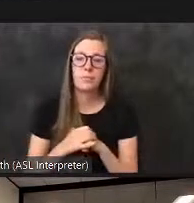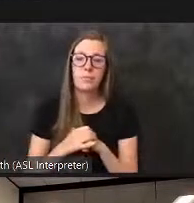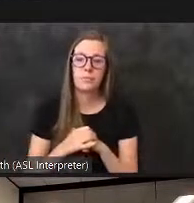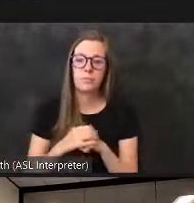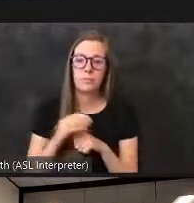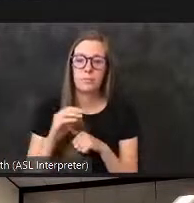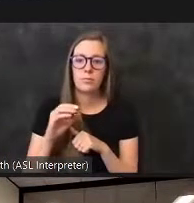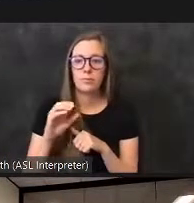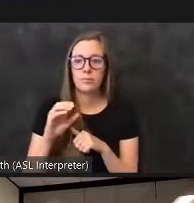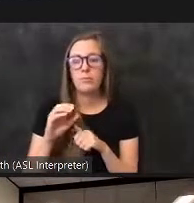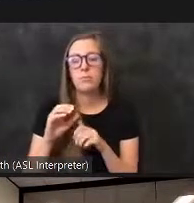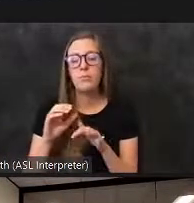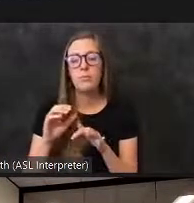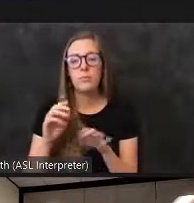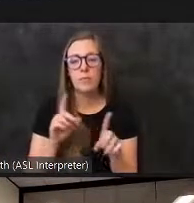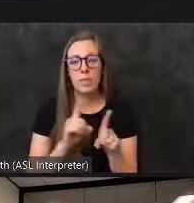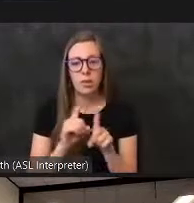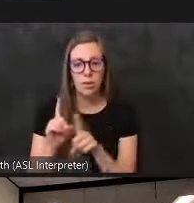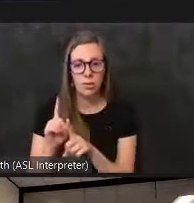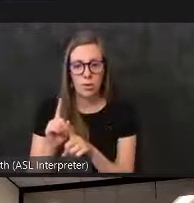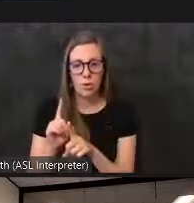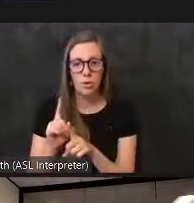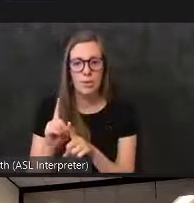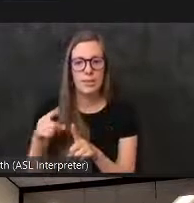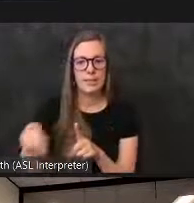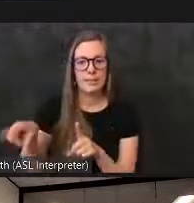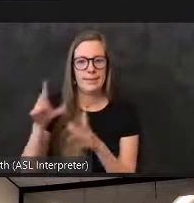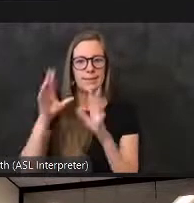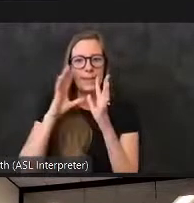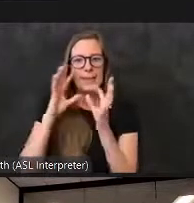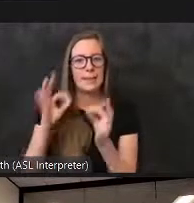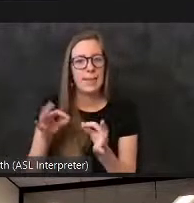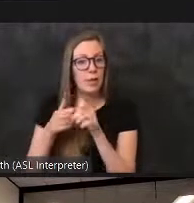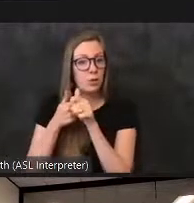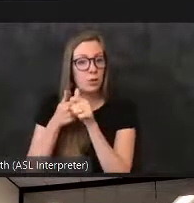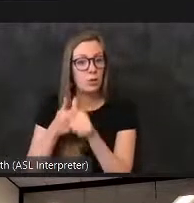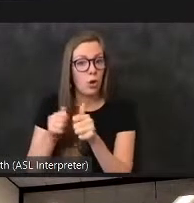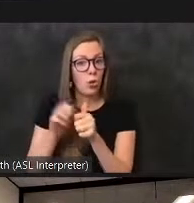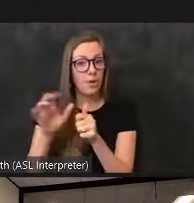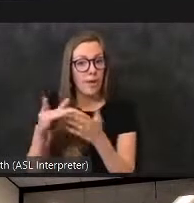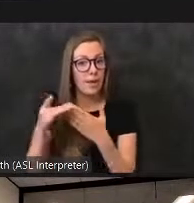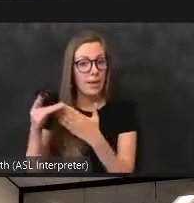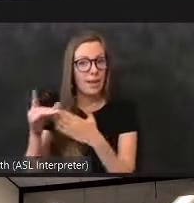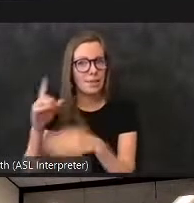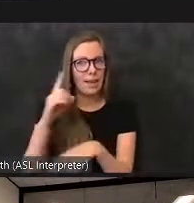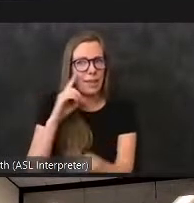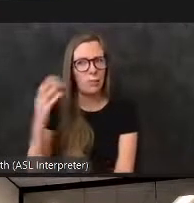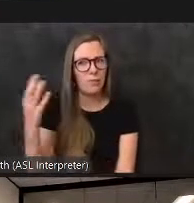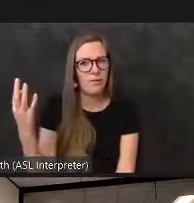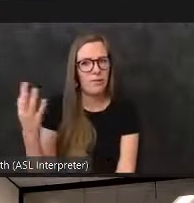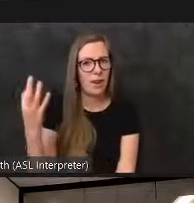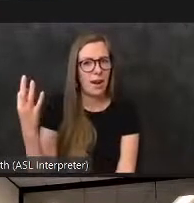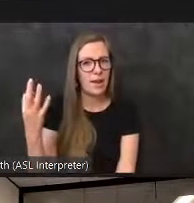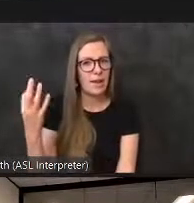y siddhi, Paige también decidió seguir esta pauta guía. Yo creo que fue el viernes.